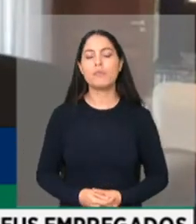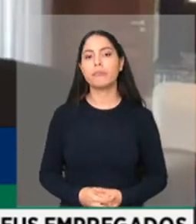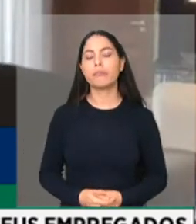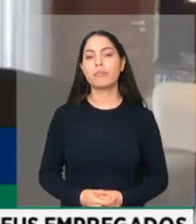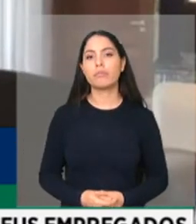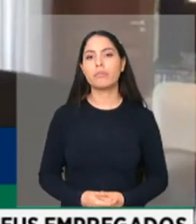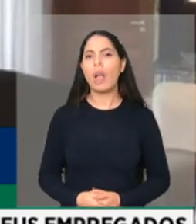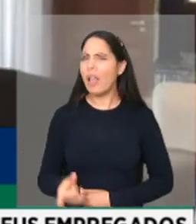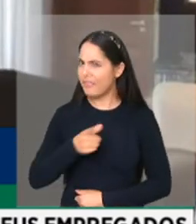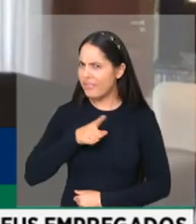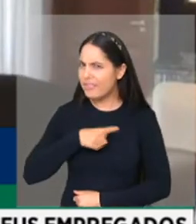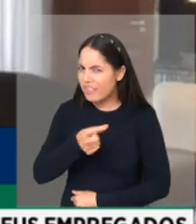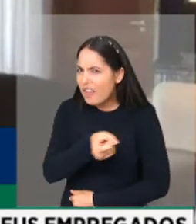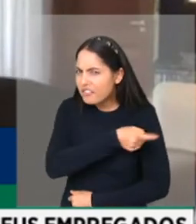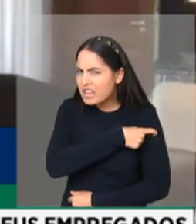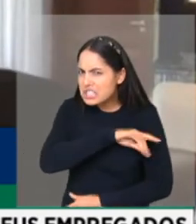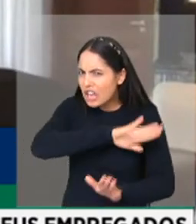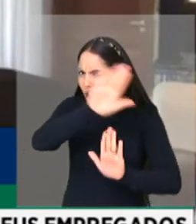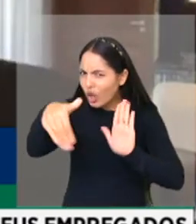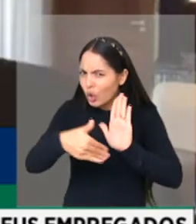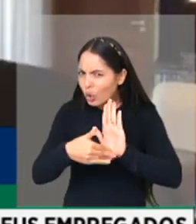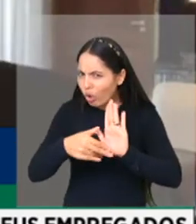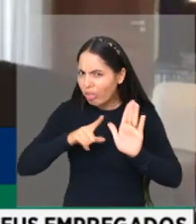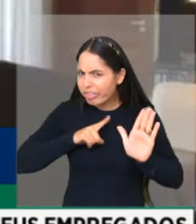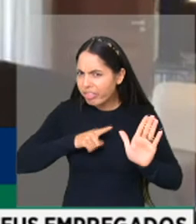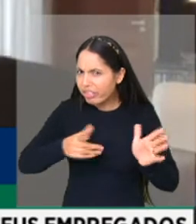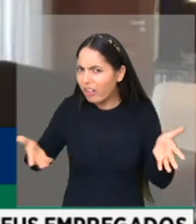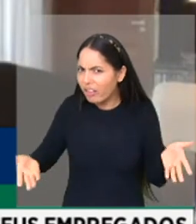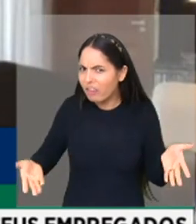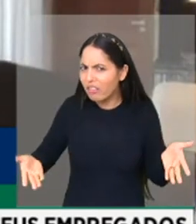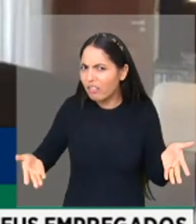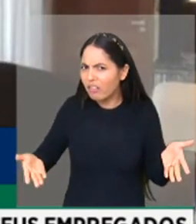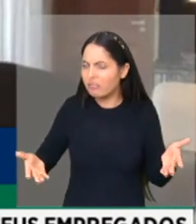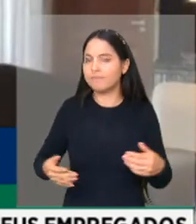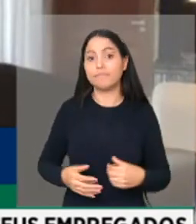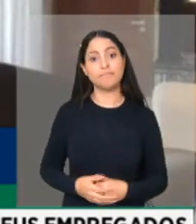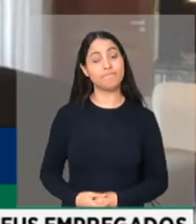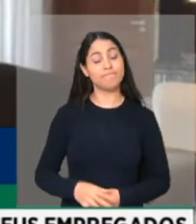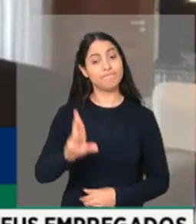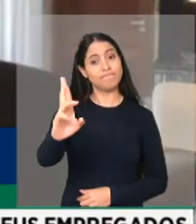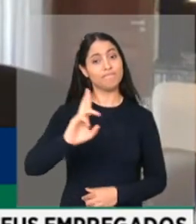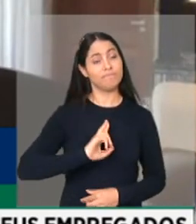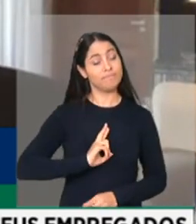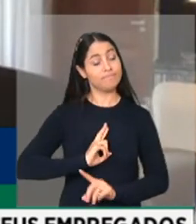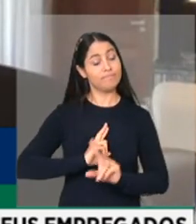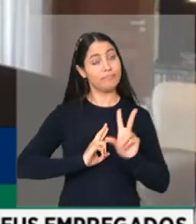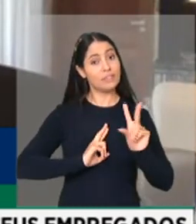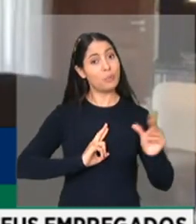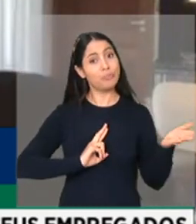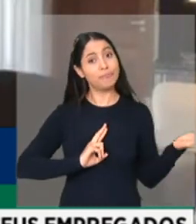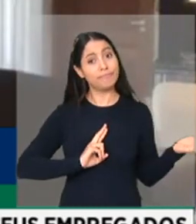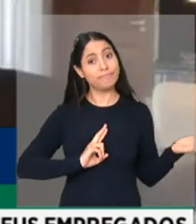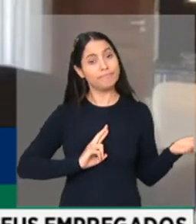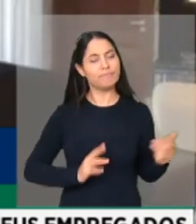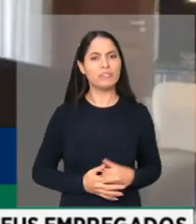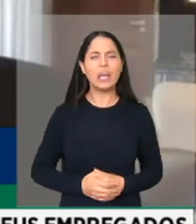COMEÇAR FAZENDO A SEGUINTE INDAGAÇÃO: EXISTE VACINA PARA TODO MUNDO? TEM VACINA PARA TODO MUNDO? E A /SWORESPOSTA É NÃO. PORQUE